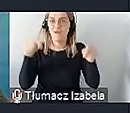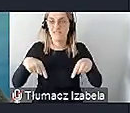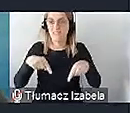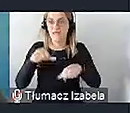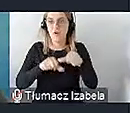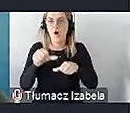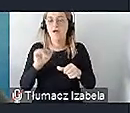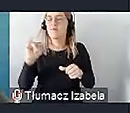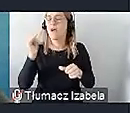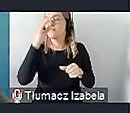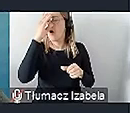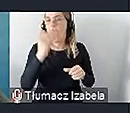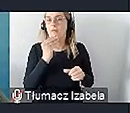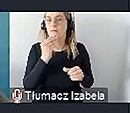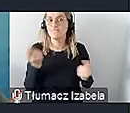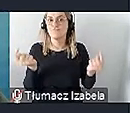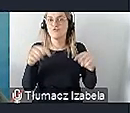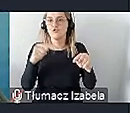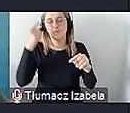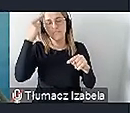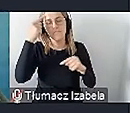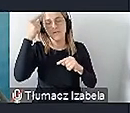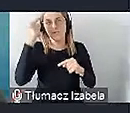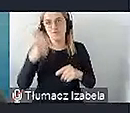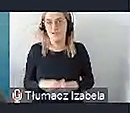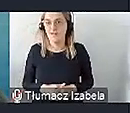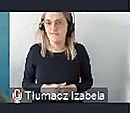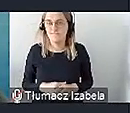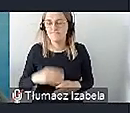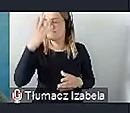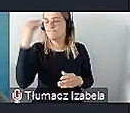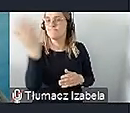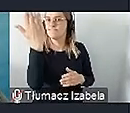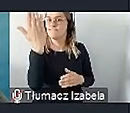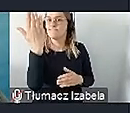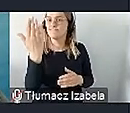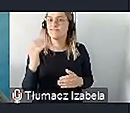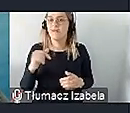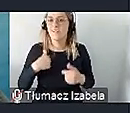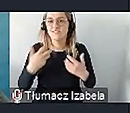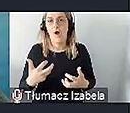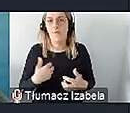to jaki obraz państwu przychodzi na myśl. Bardzo miło byłoby mi usłyszeć, zobaczyć na czacie,